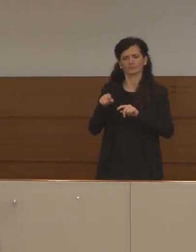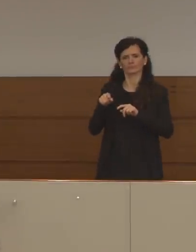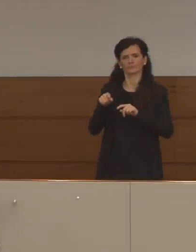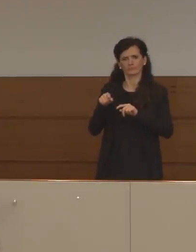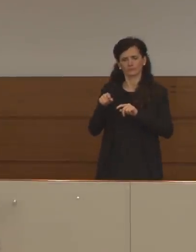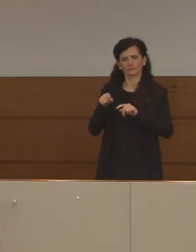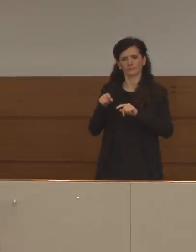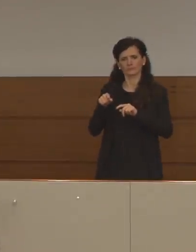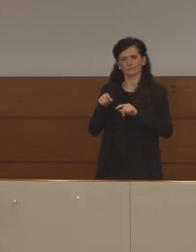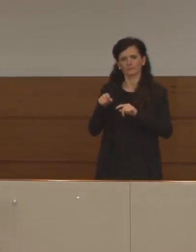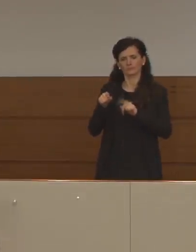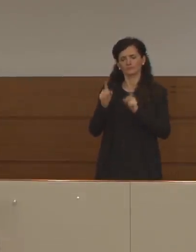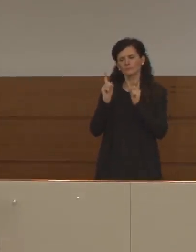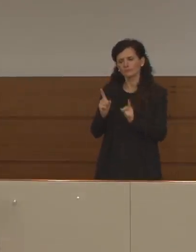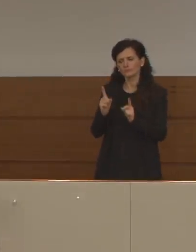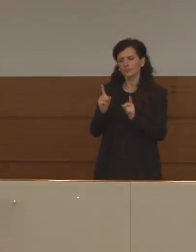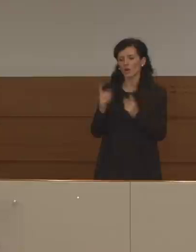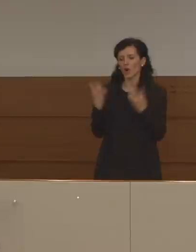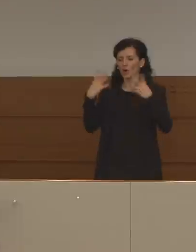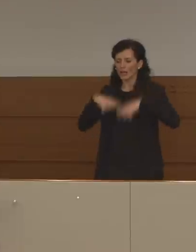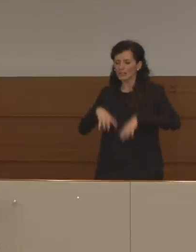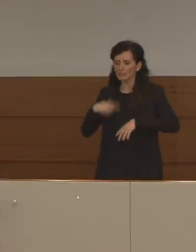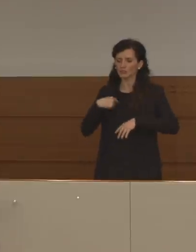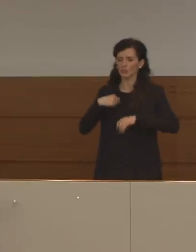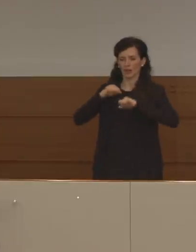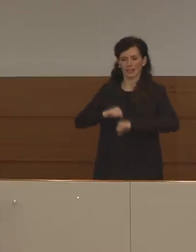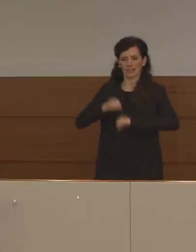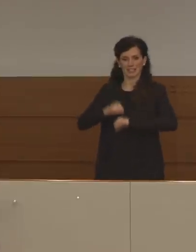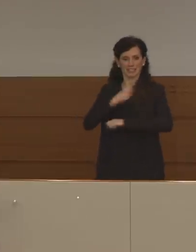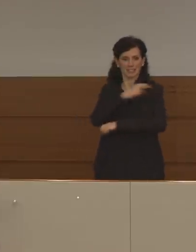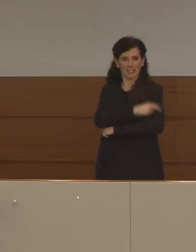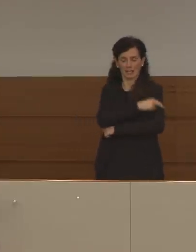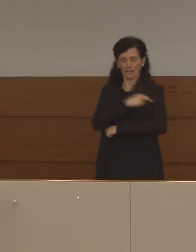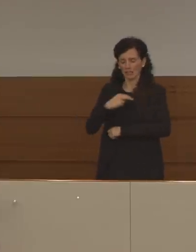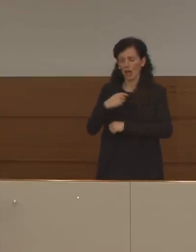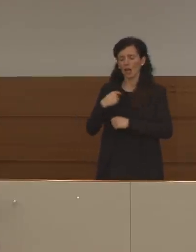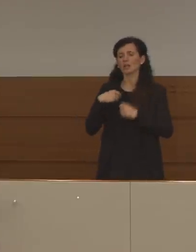un ambito di organizzazione sanitaria probabilmente potrebbe essere un'ottima